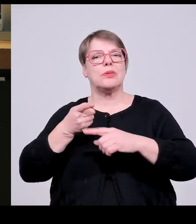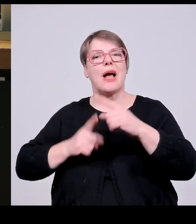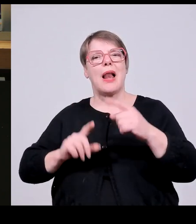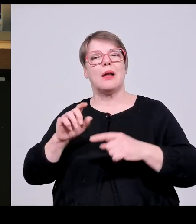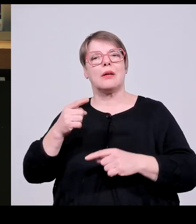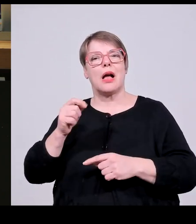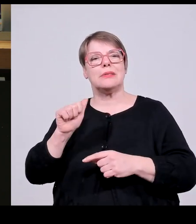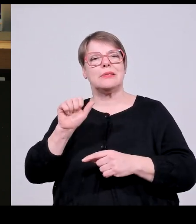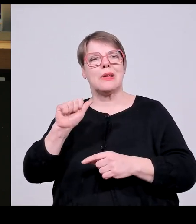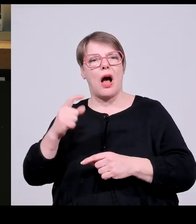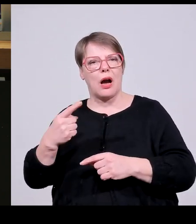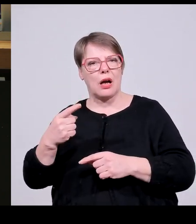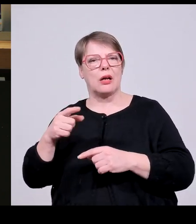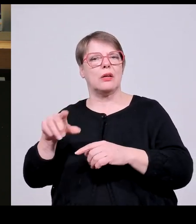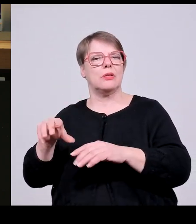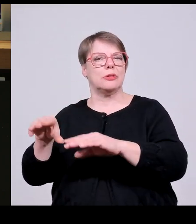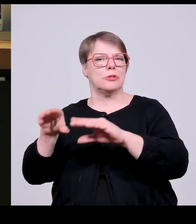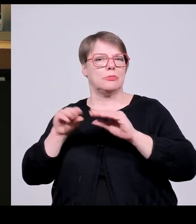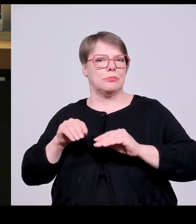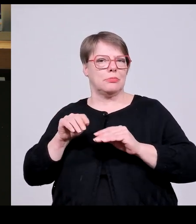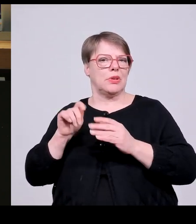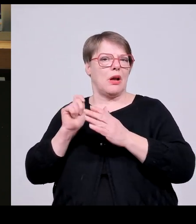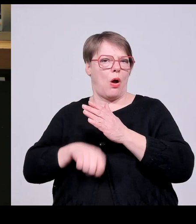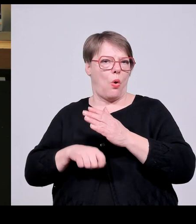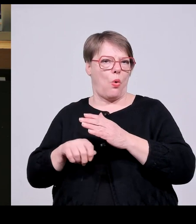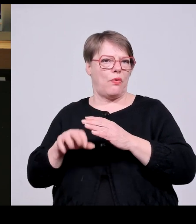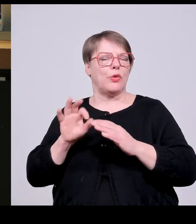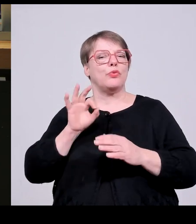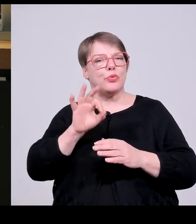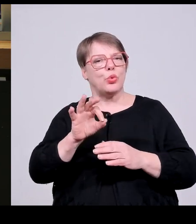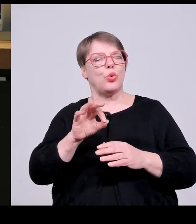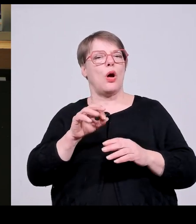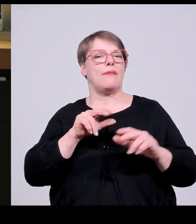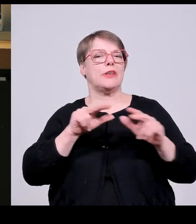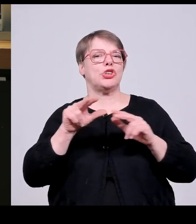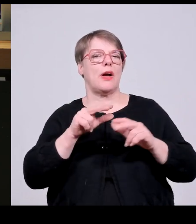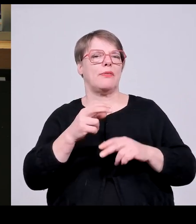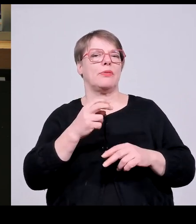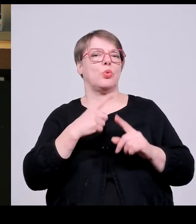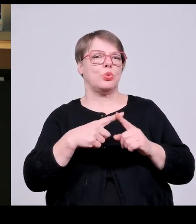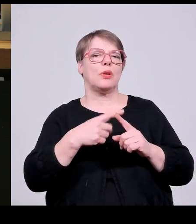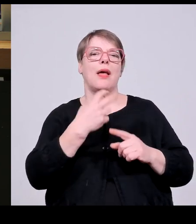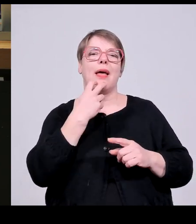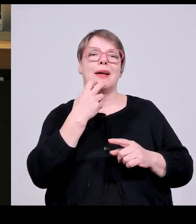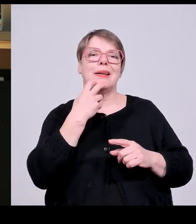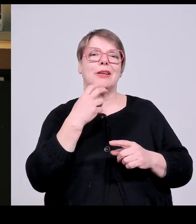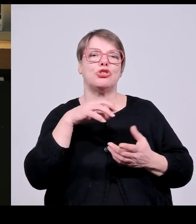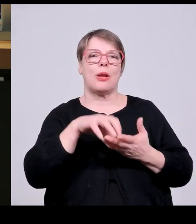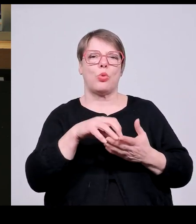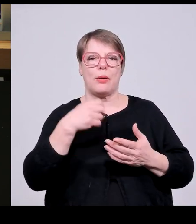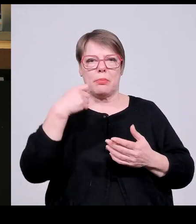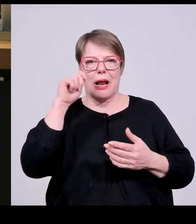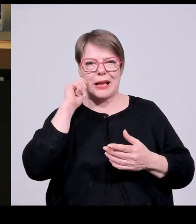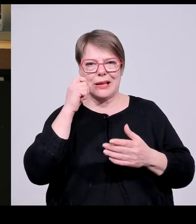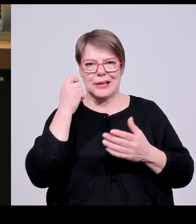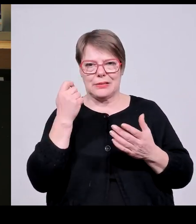Energiewende und für den Klimaschutz besser gerecht werden. Wir wollen mehr Einfluss auf die Wärme und Energieversorgung um unsere